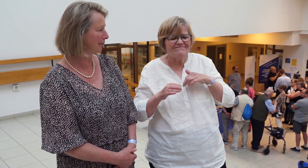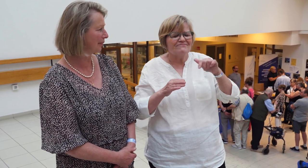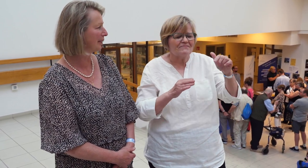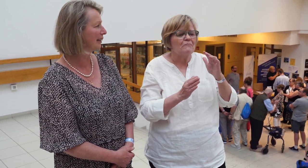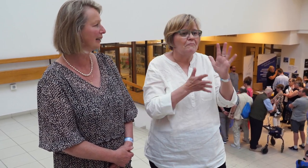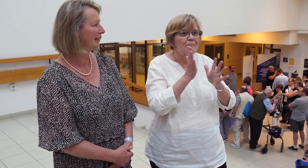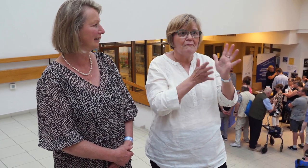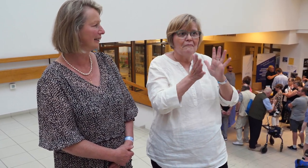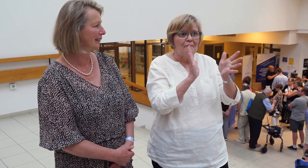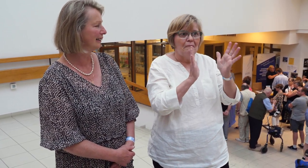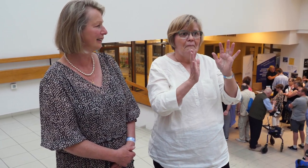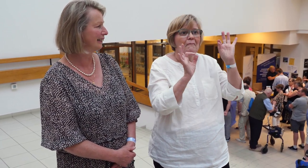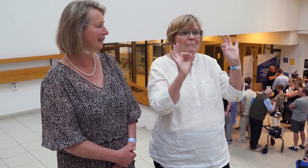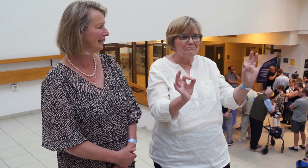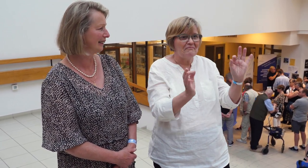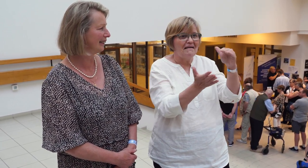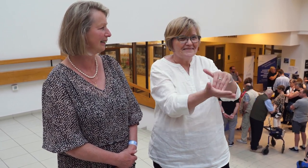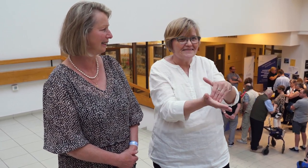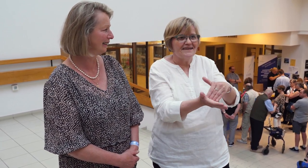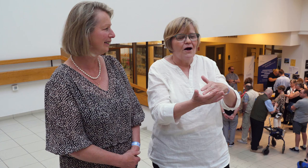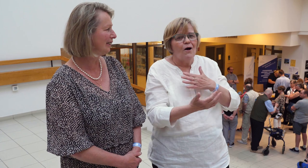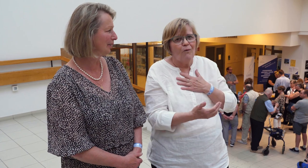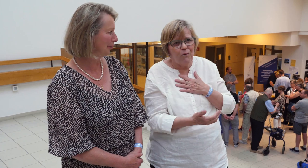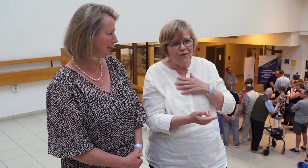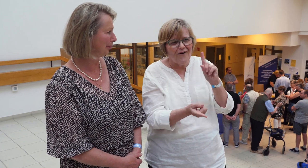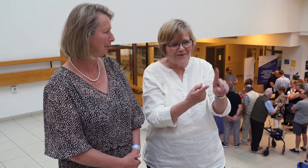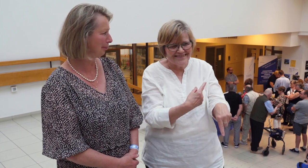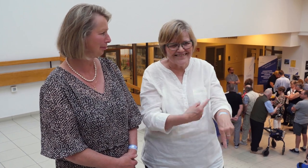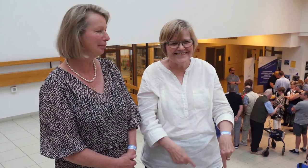Sillä tavoin sain vietyä esitykseni loppuun asti, - mikä oli helpotus.